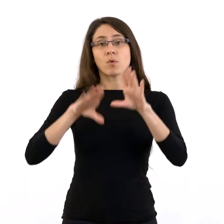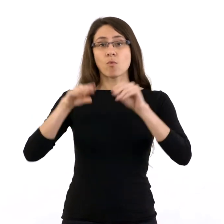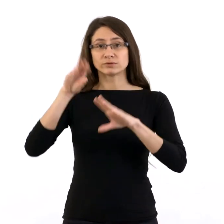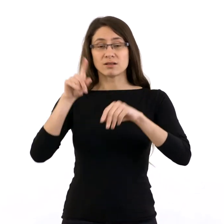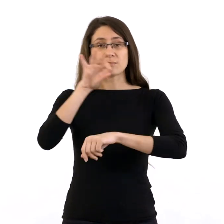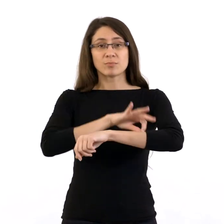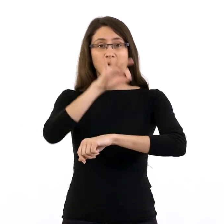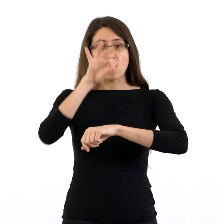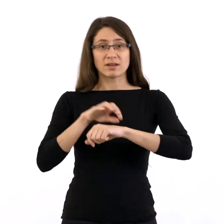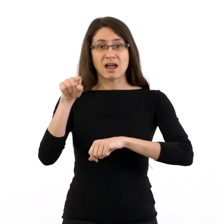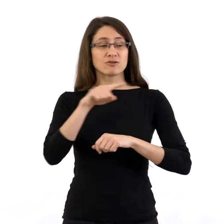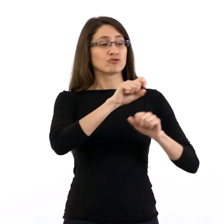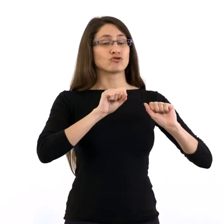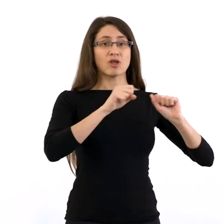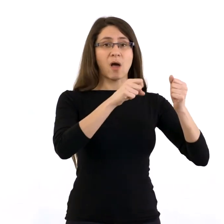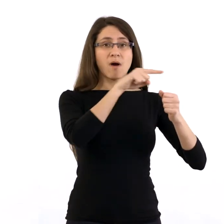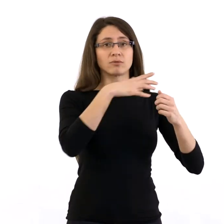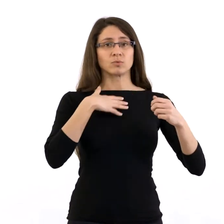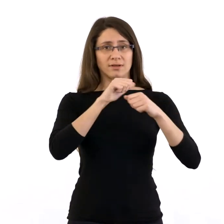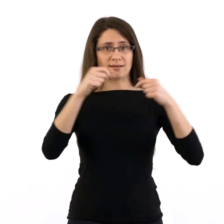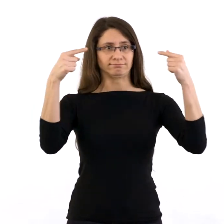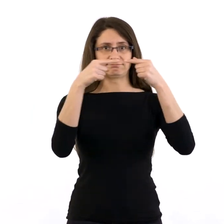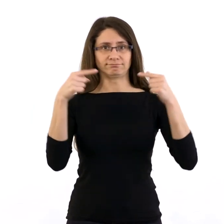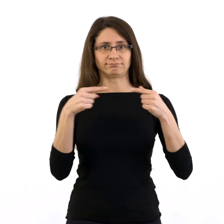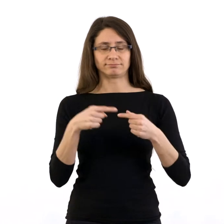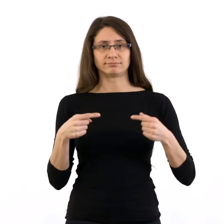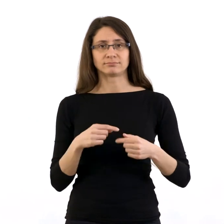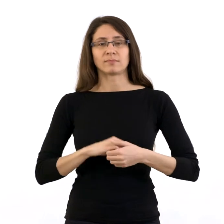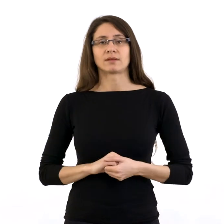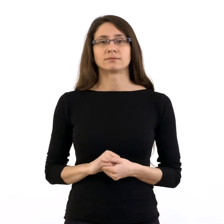dopasowanie działań do budżetu projektu,